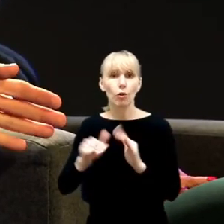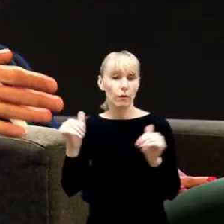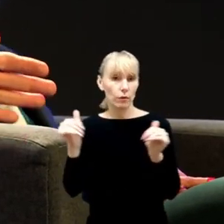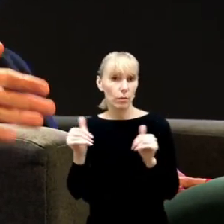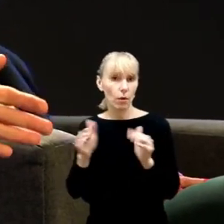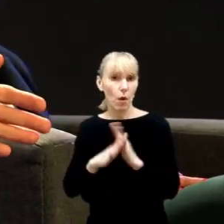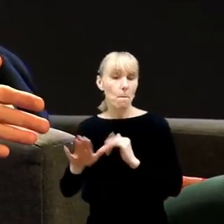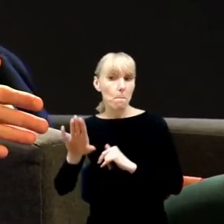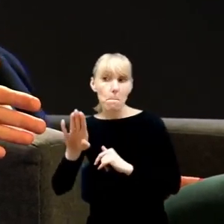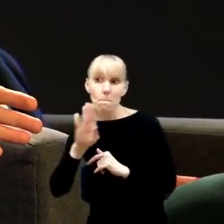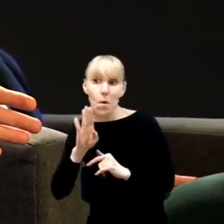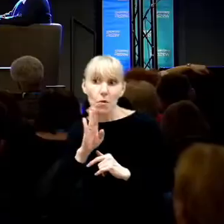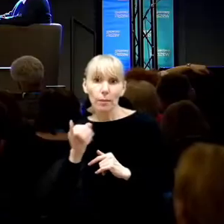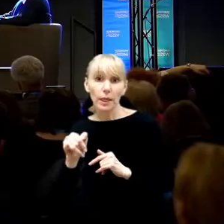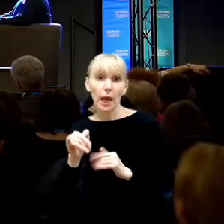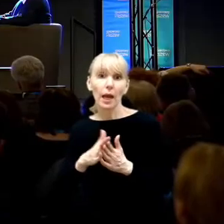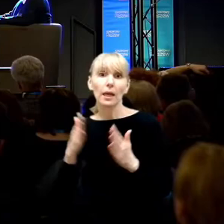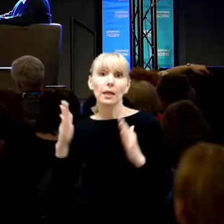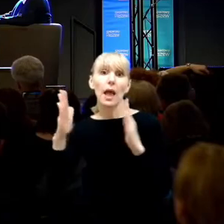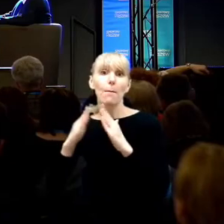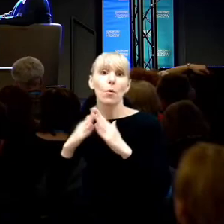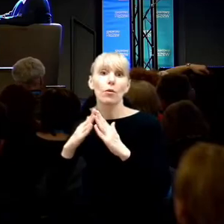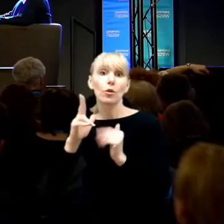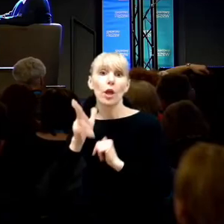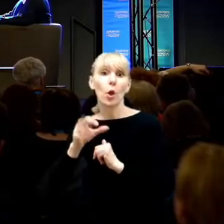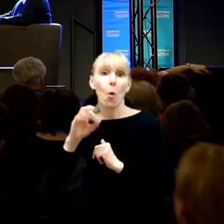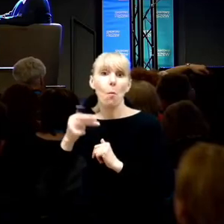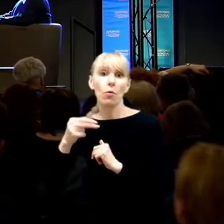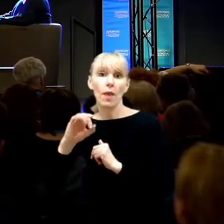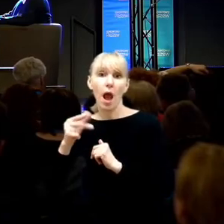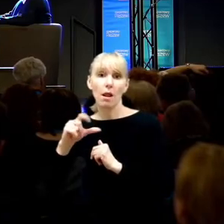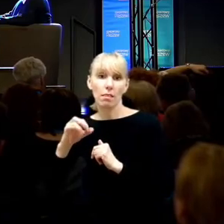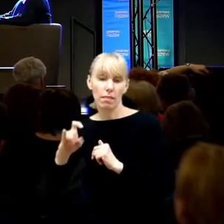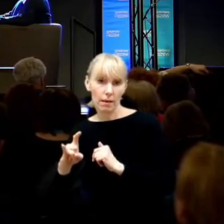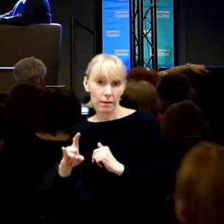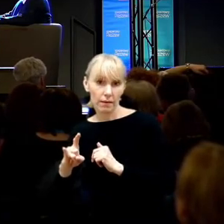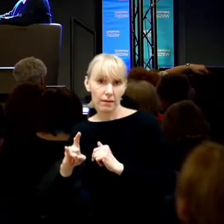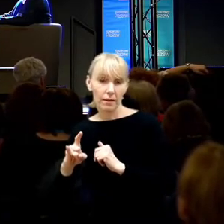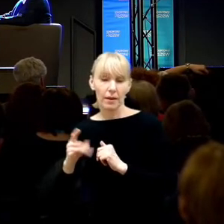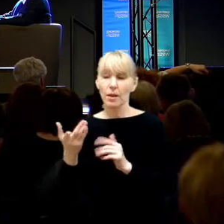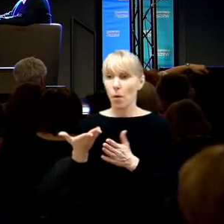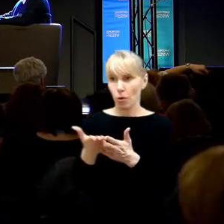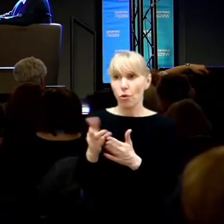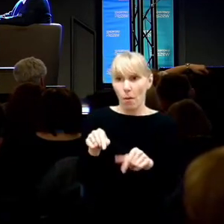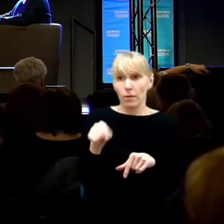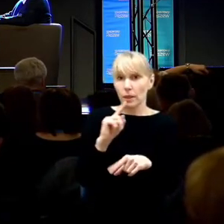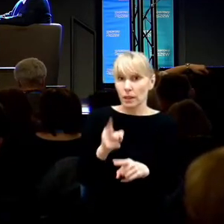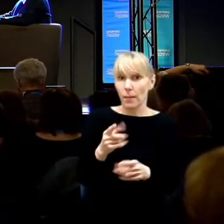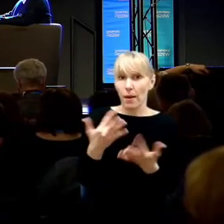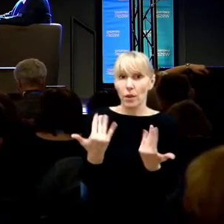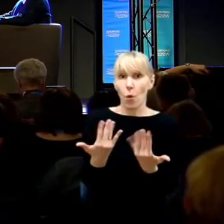który jest dla budynków komunalnych. To naprawdę znacznie by ułatwiło remontowanie tych starych zasobów,